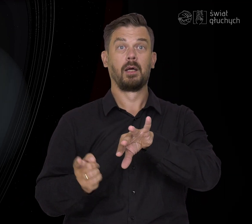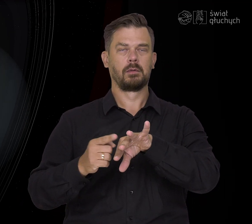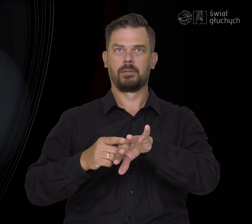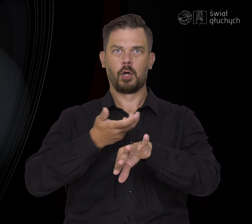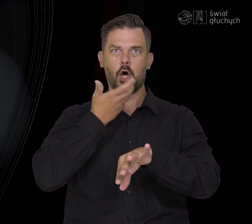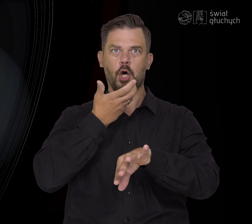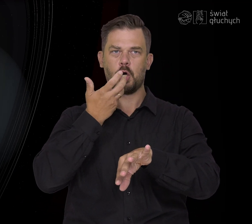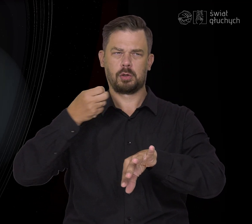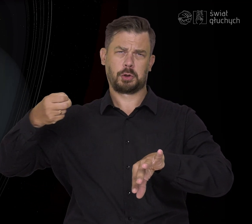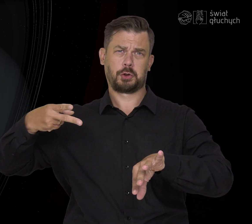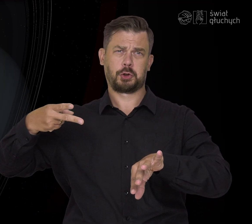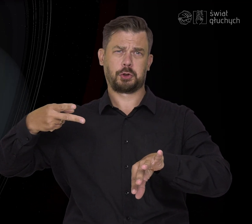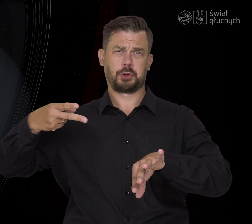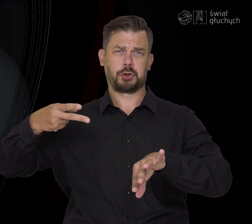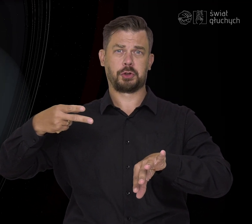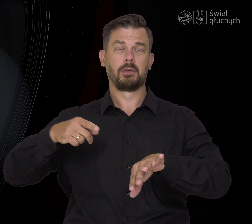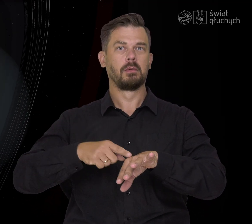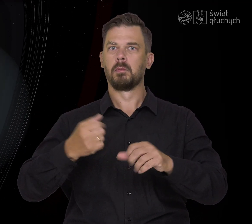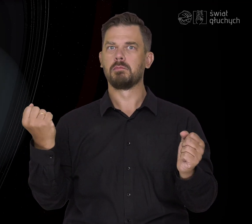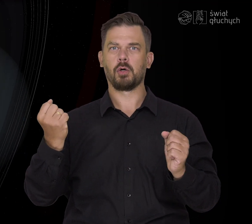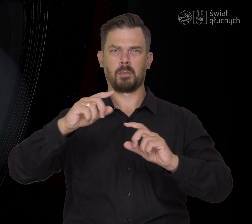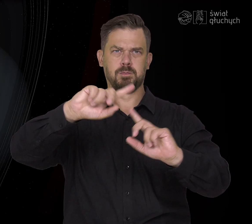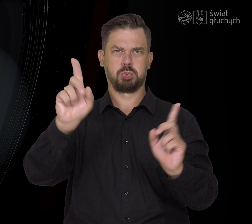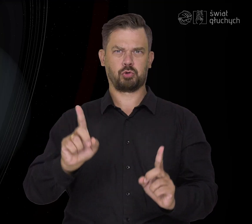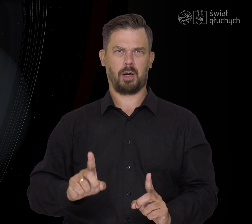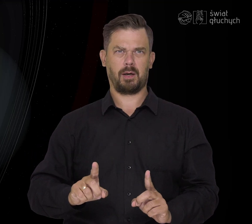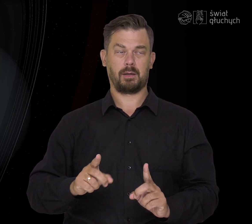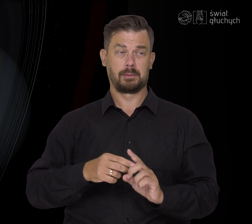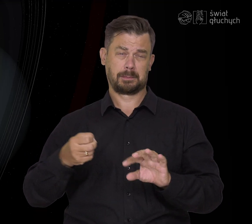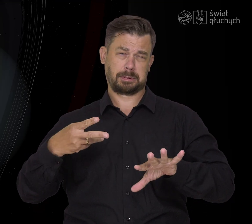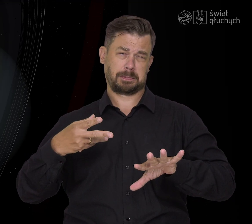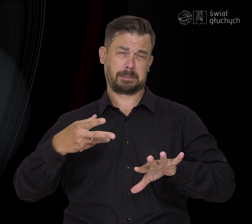gwałtownie ogrzewa jej atmosferę. A to wywołuje gigantyczne, potężne burze.